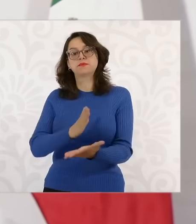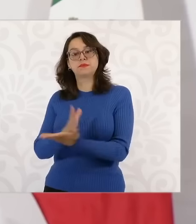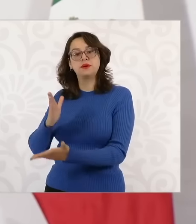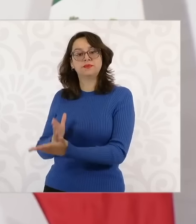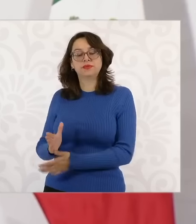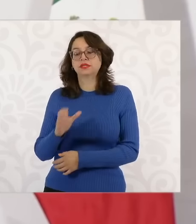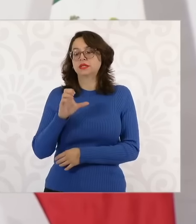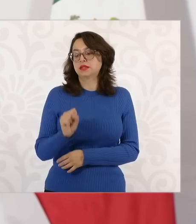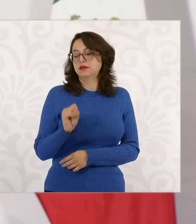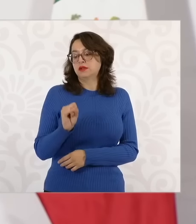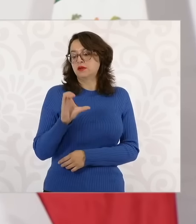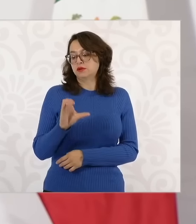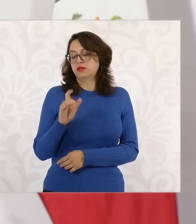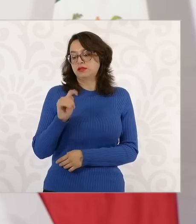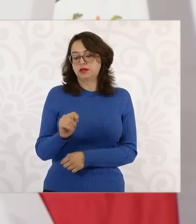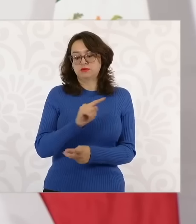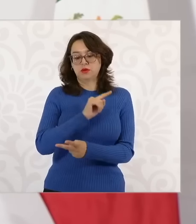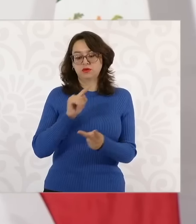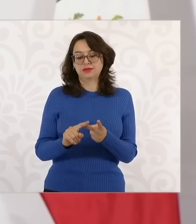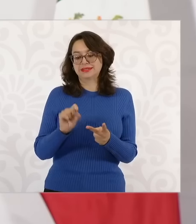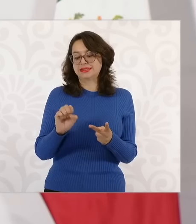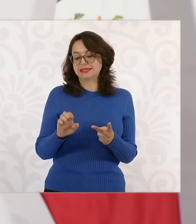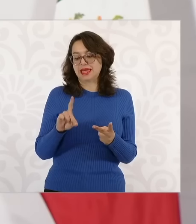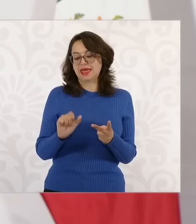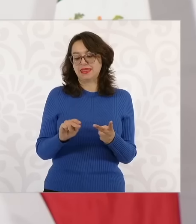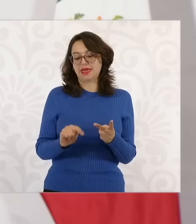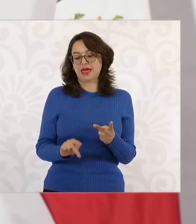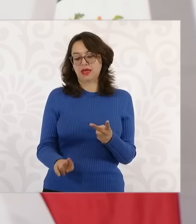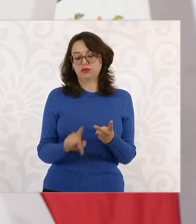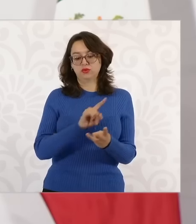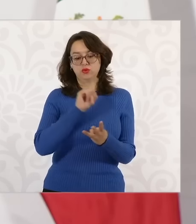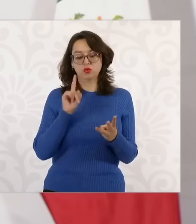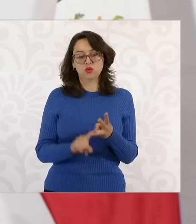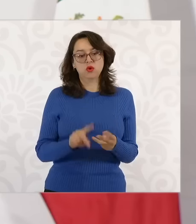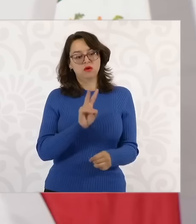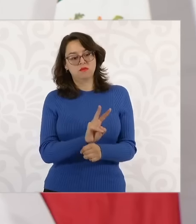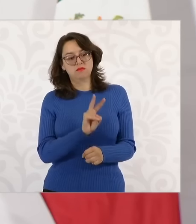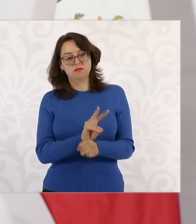Comunicaciones y Transportes, la CEDATU, por supuesto la Agencia Reguladora y el Agrupamiento